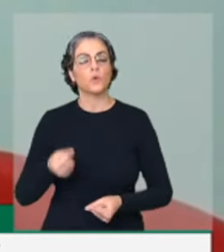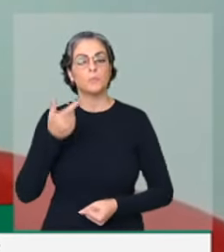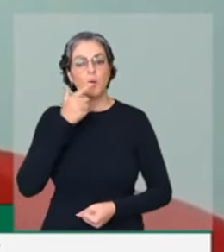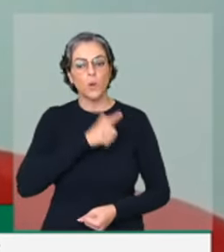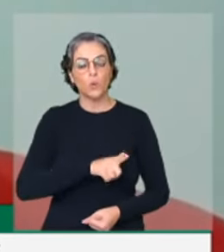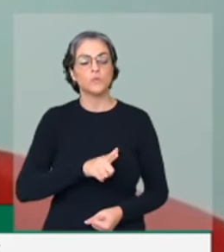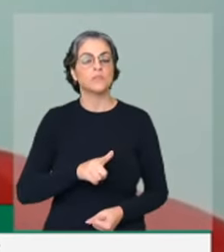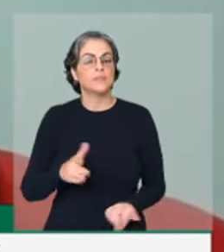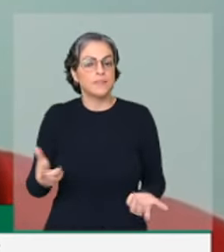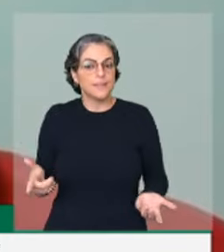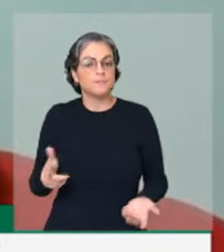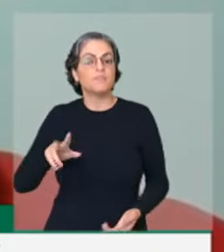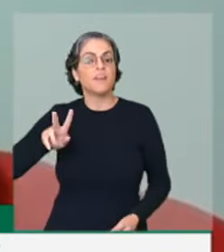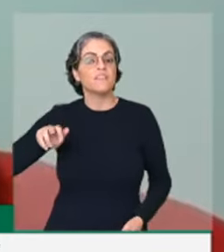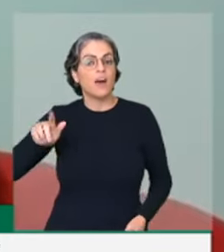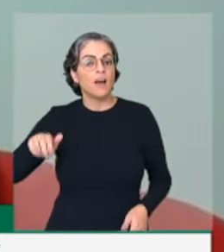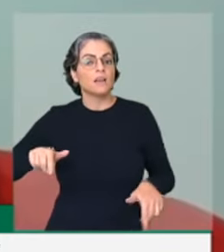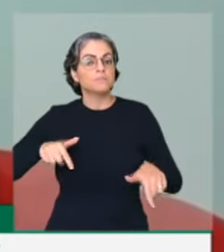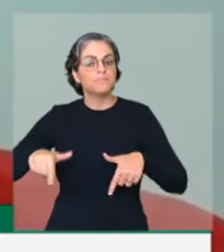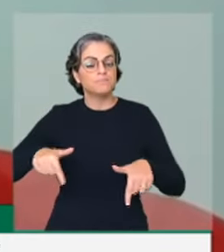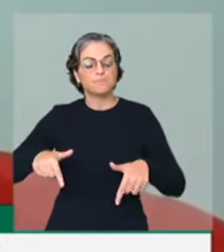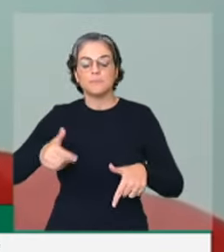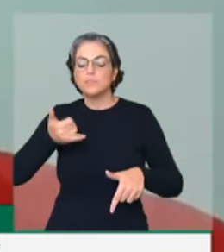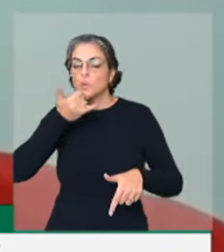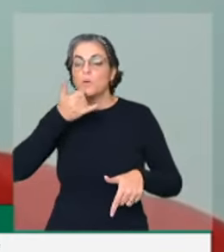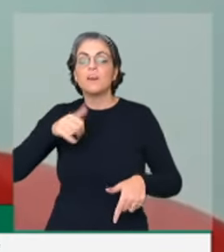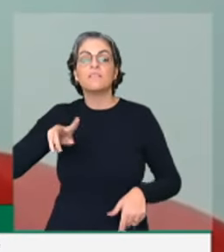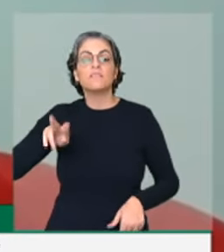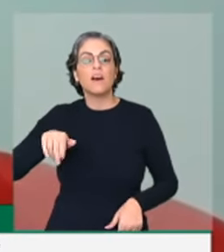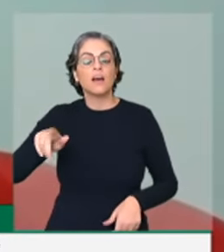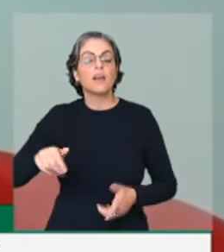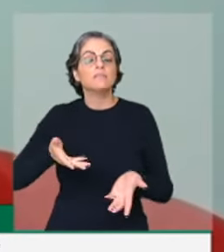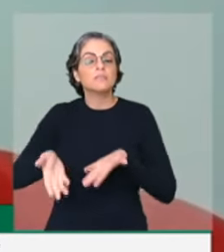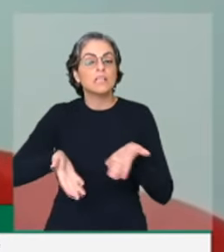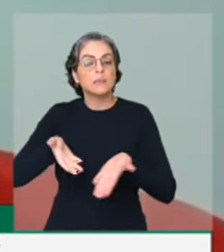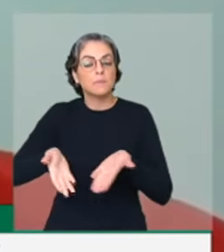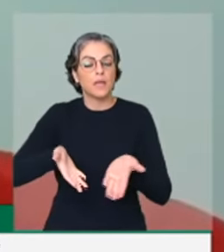PODEMOS VENDER ILUSÕES. PARLAMENTAR CHEGAR AQUI E AFIRMAR QUE COM ESSE PROJETO NÓS VAMOS GARANTIR DOIS MIL